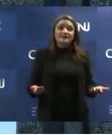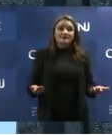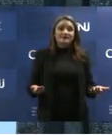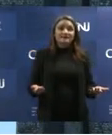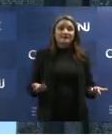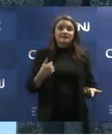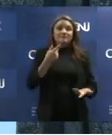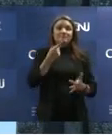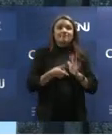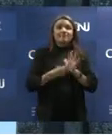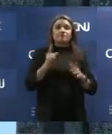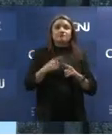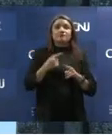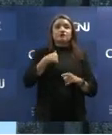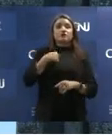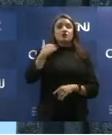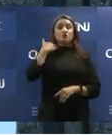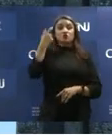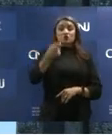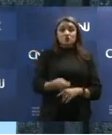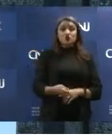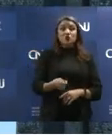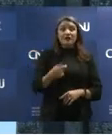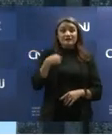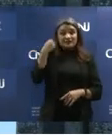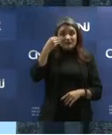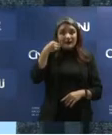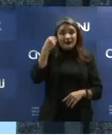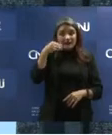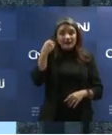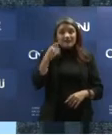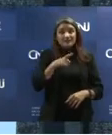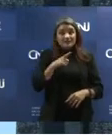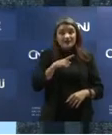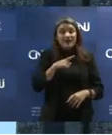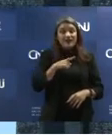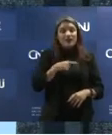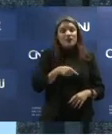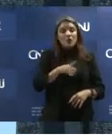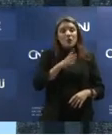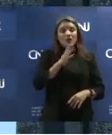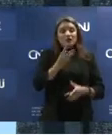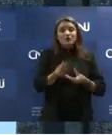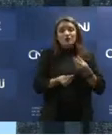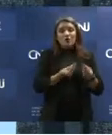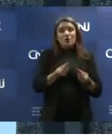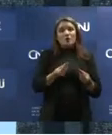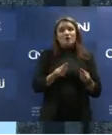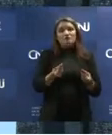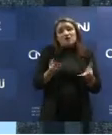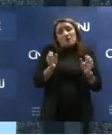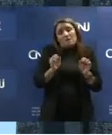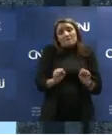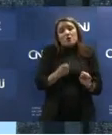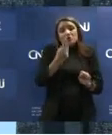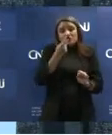conheço as vicissitudes da vida de juiz. Eu posso dar esse símbolo, o que realmente é muito difícil.